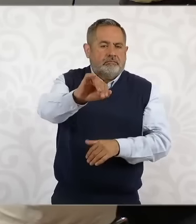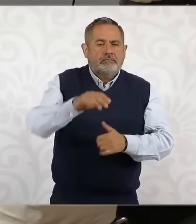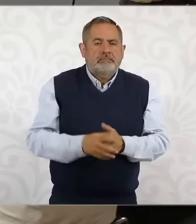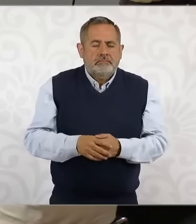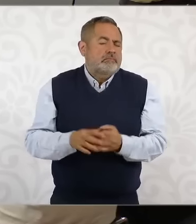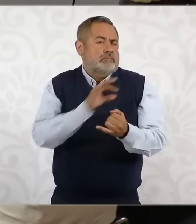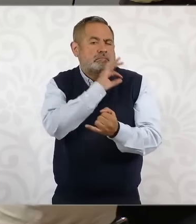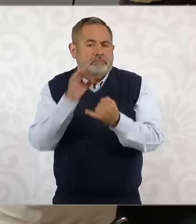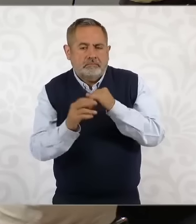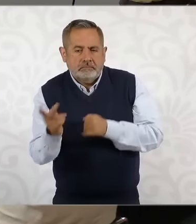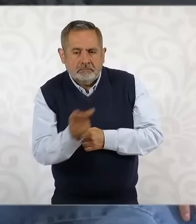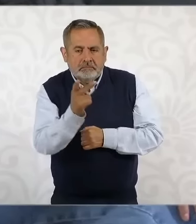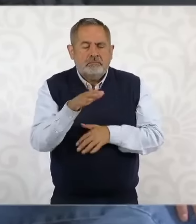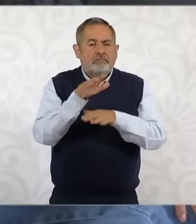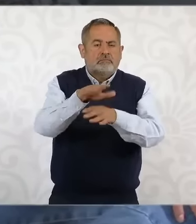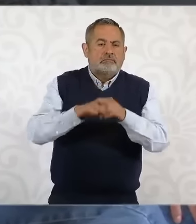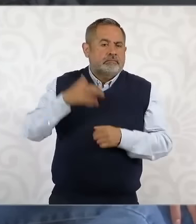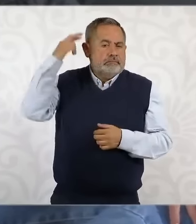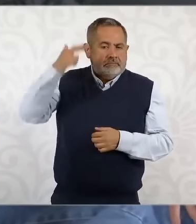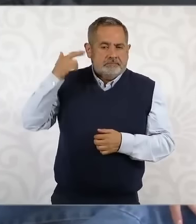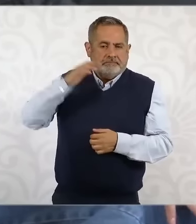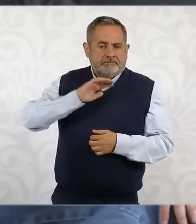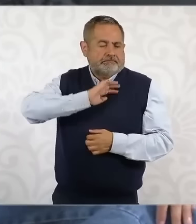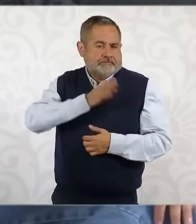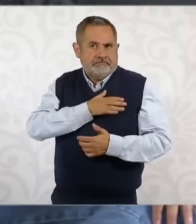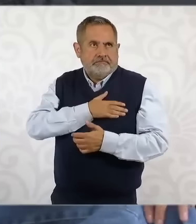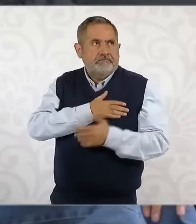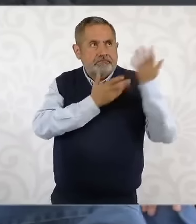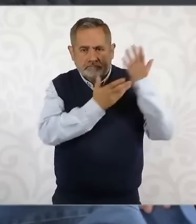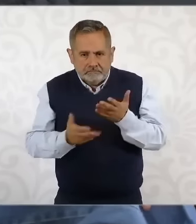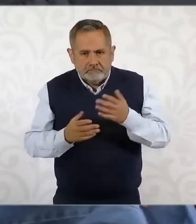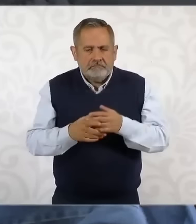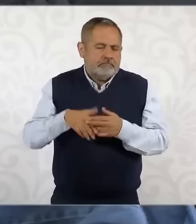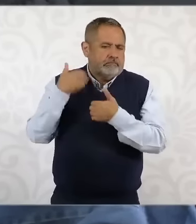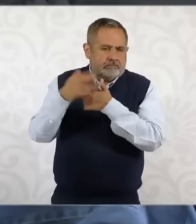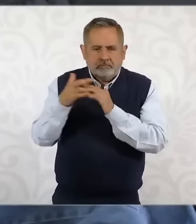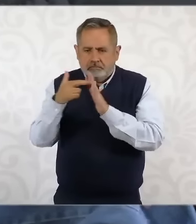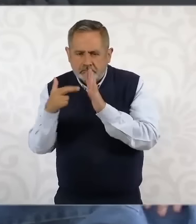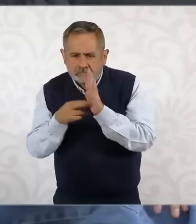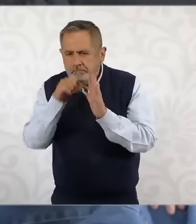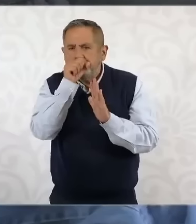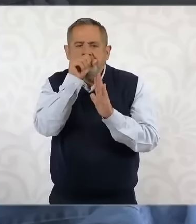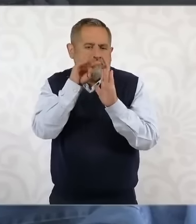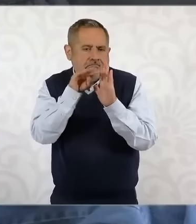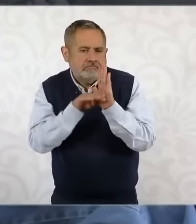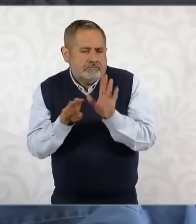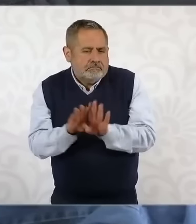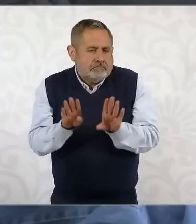ya nos comentó el tema del rey de España, eh se va a ver protocolo que se llevaría a cabo. Eh al